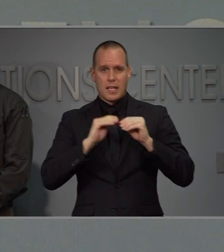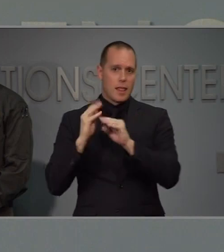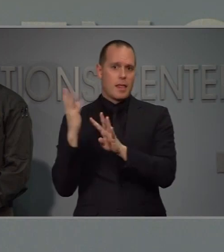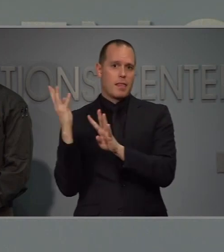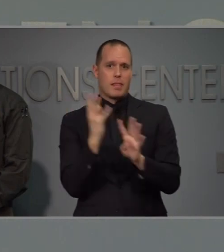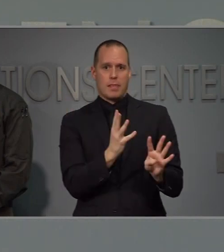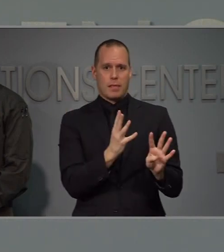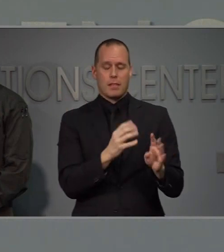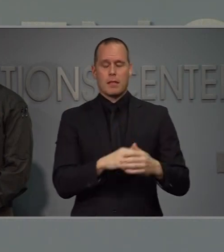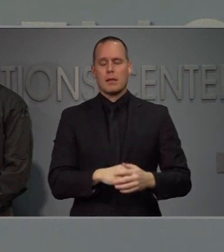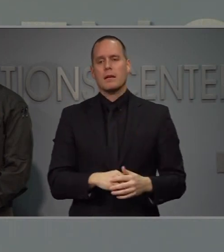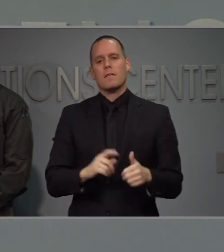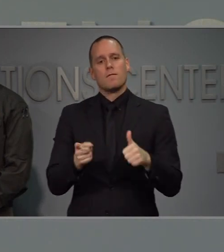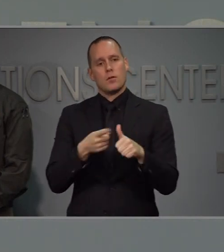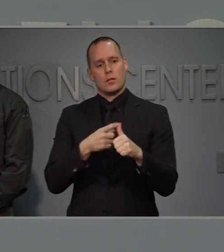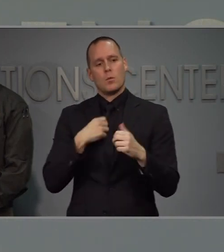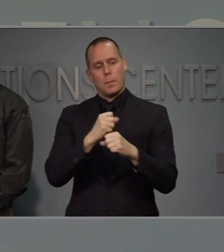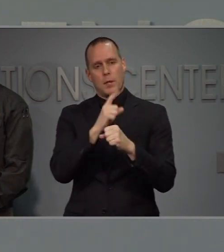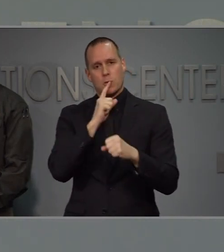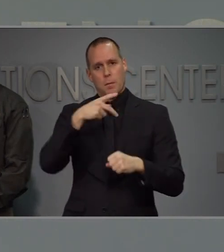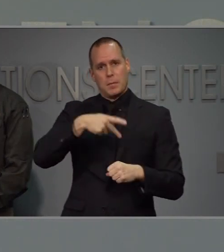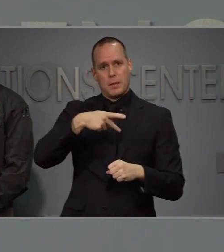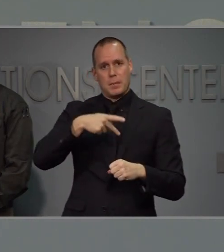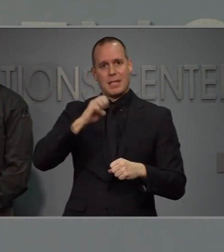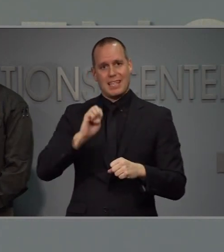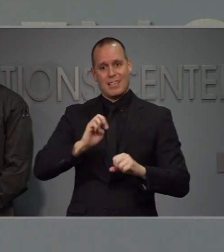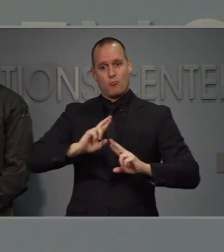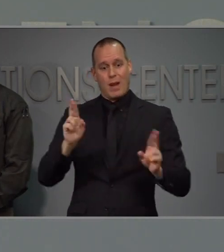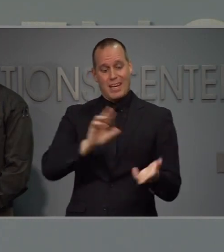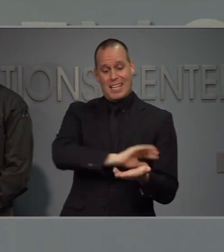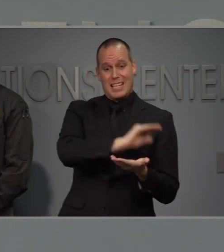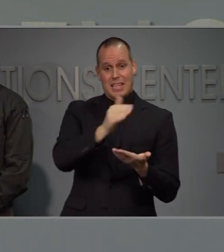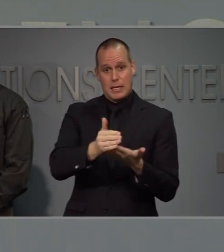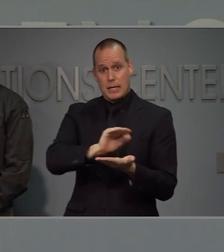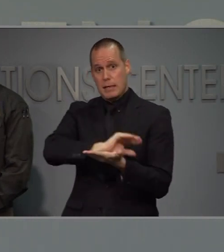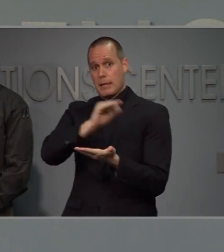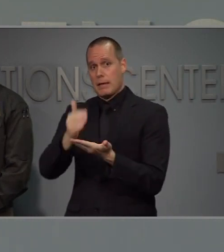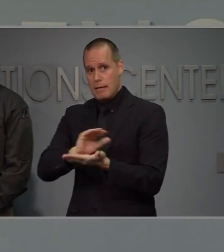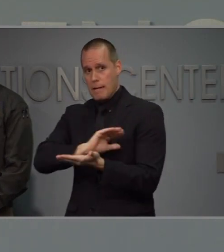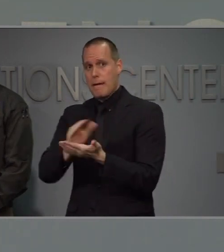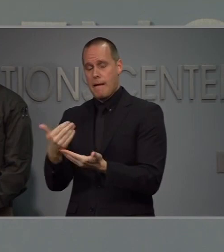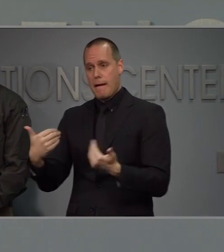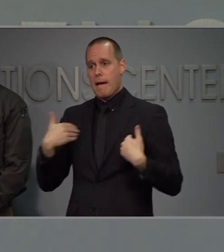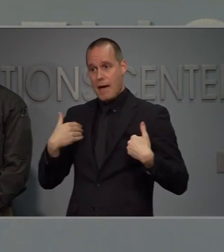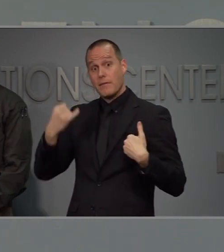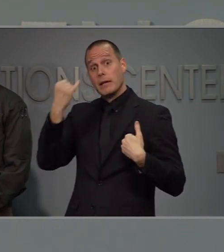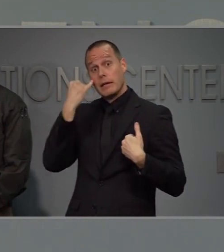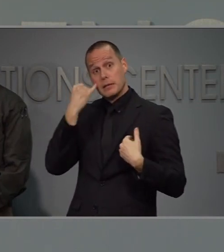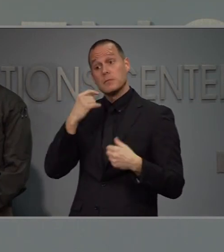aumentado su capacidad. Y seguimos trabajando con ellos